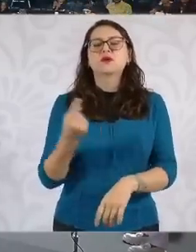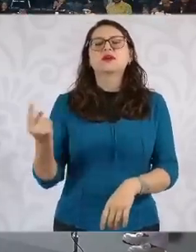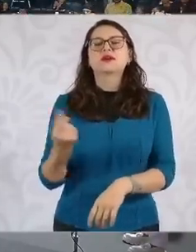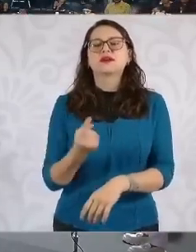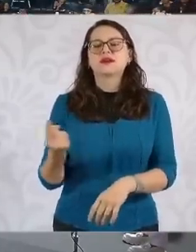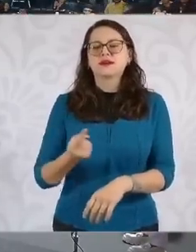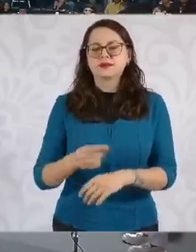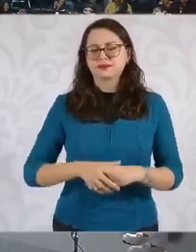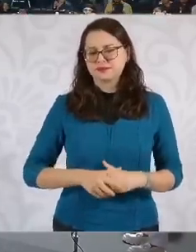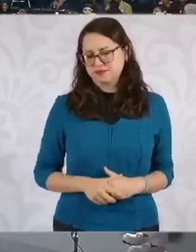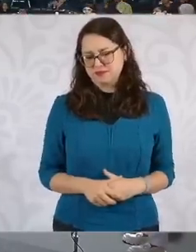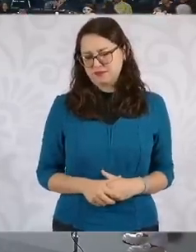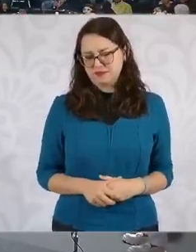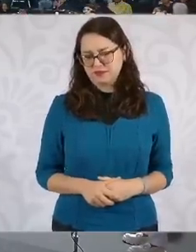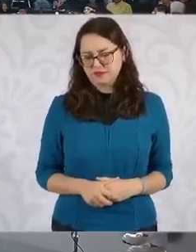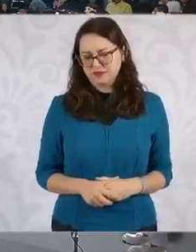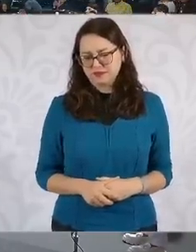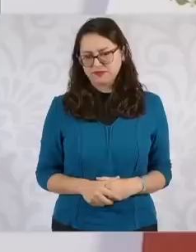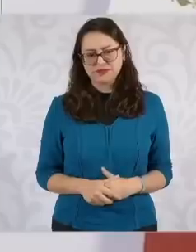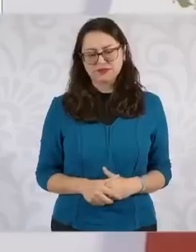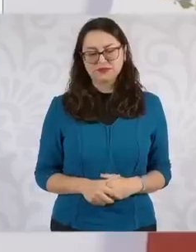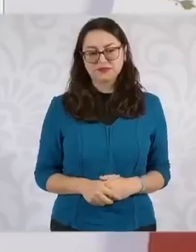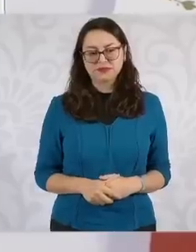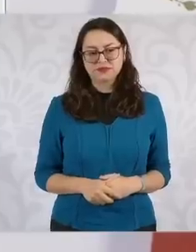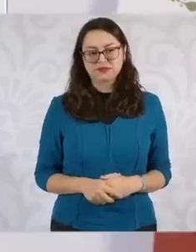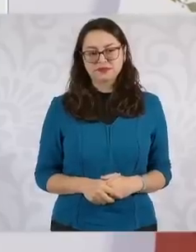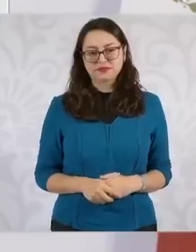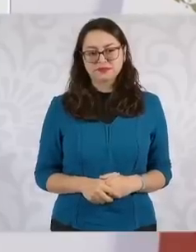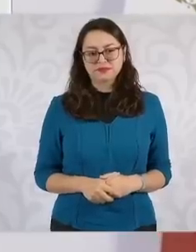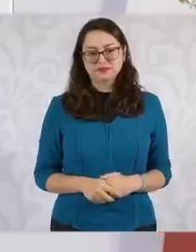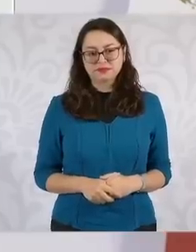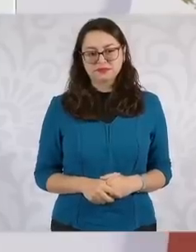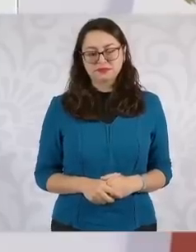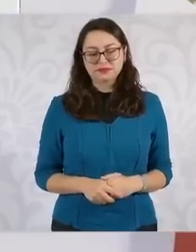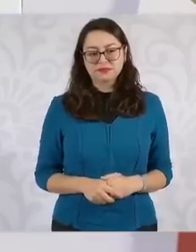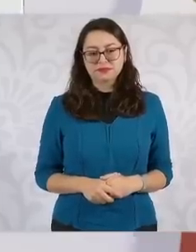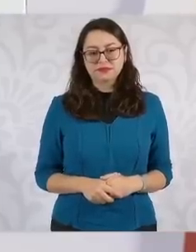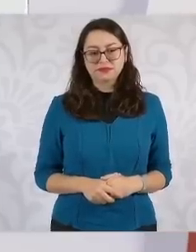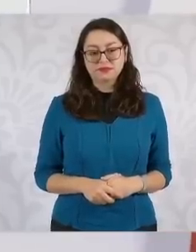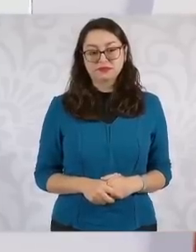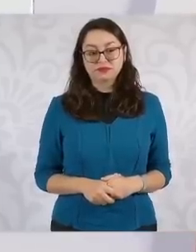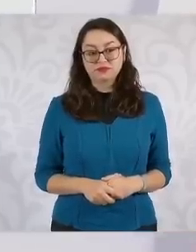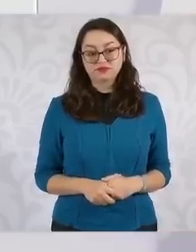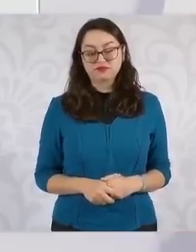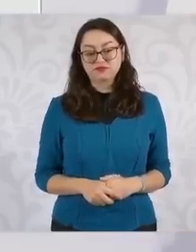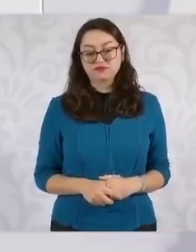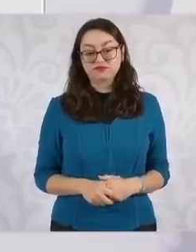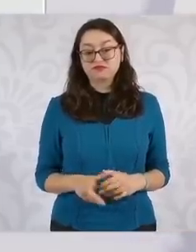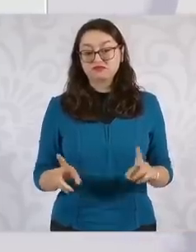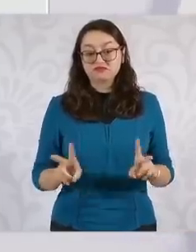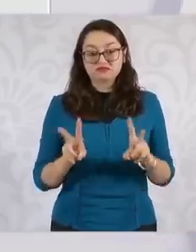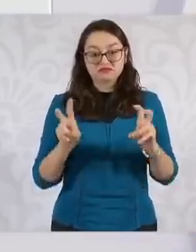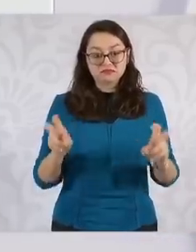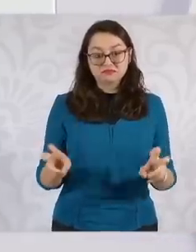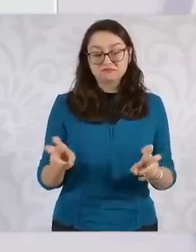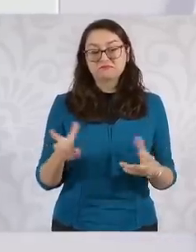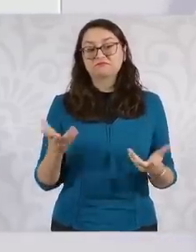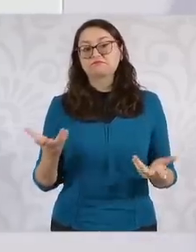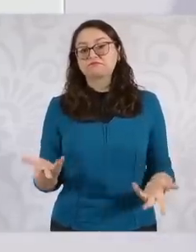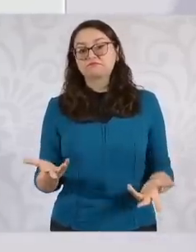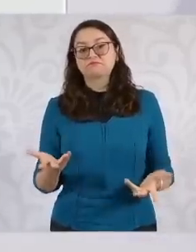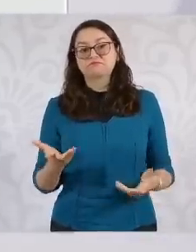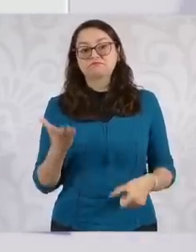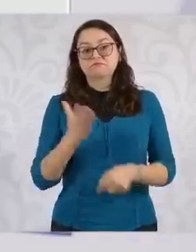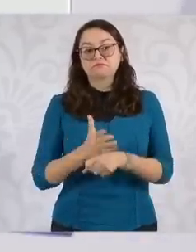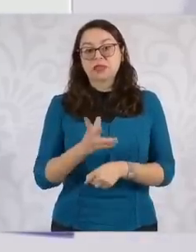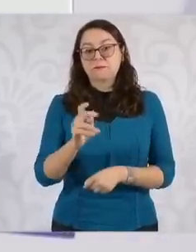las asuntos penales porque no puede volver a suceder en